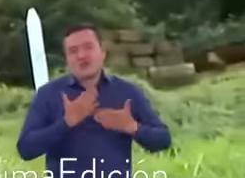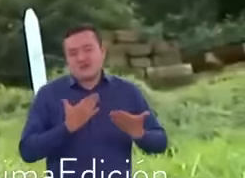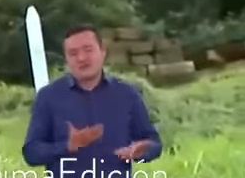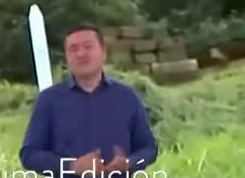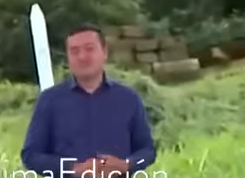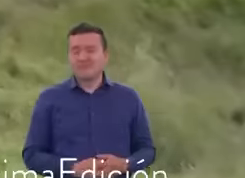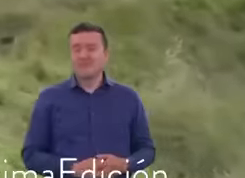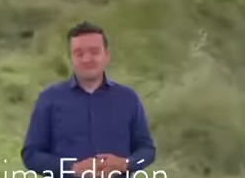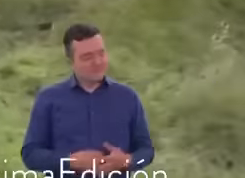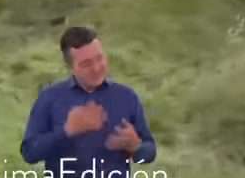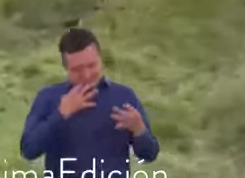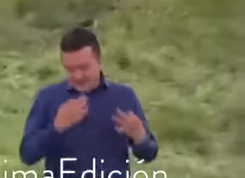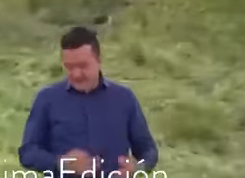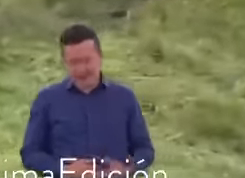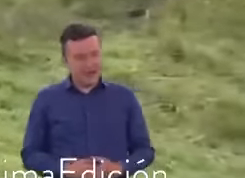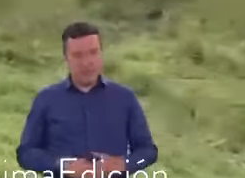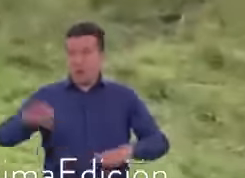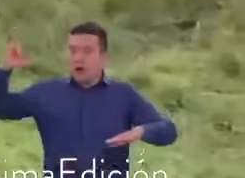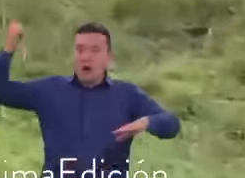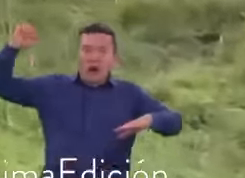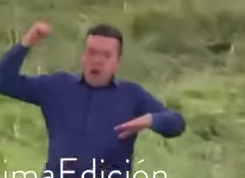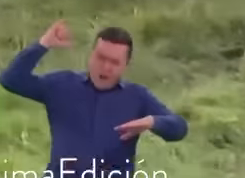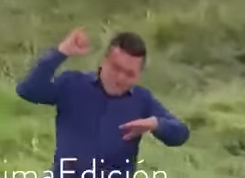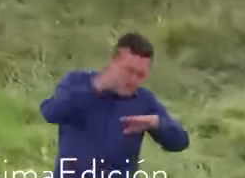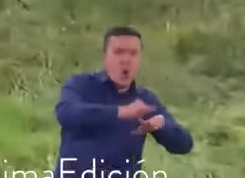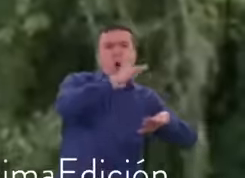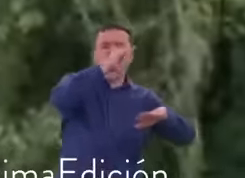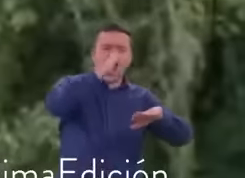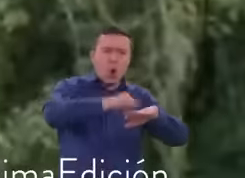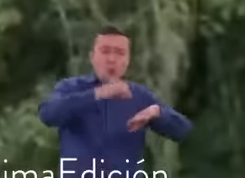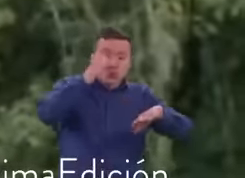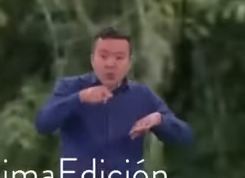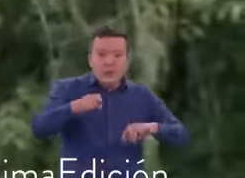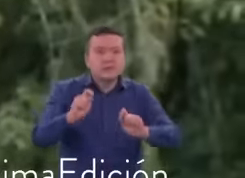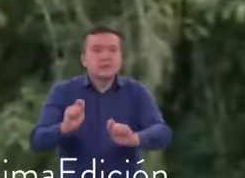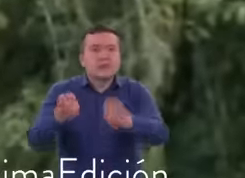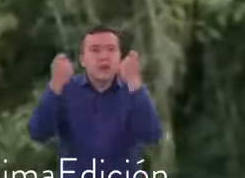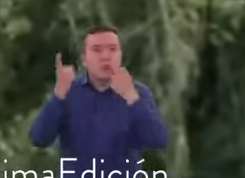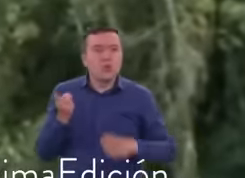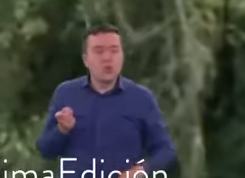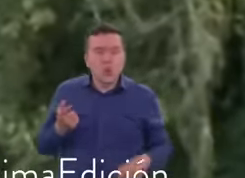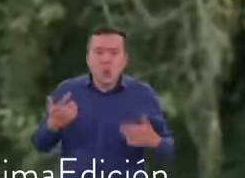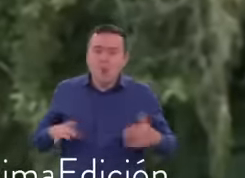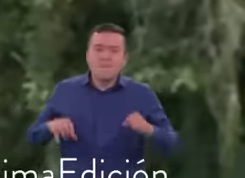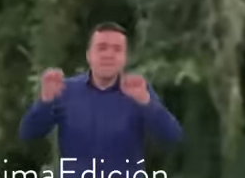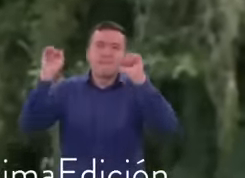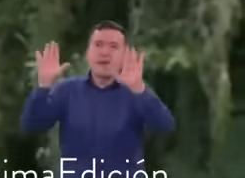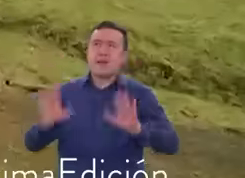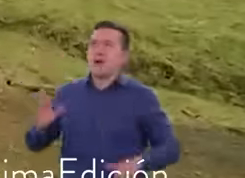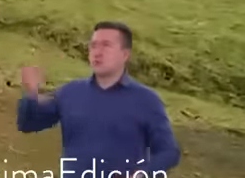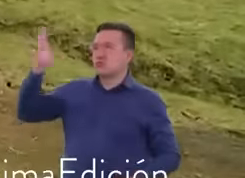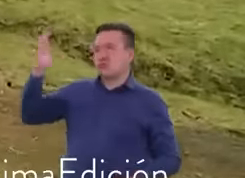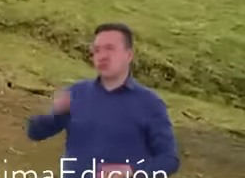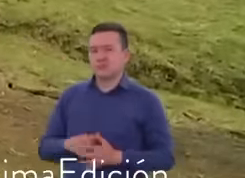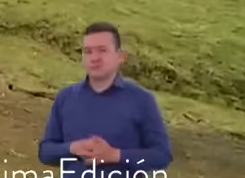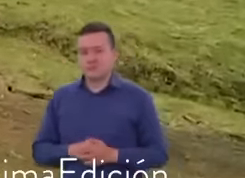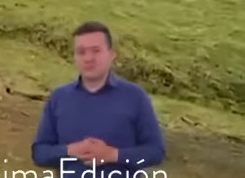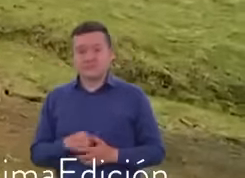)) bueno, me da alegría de ver a Helio, porque esto es un